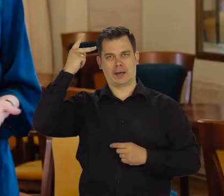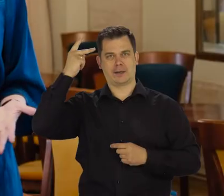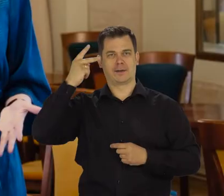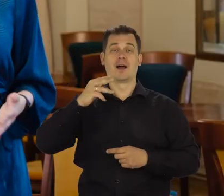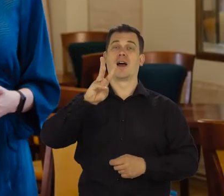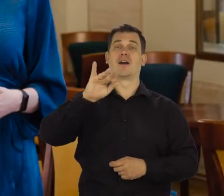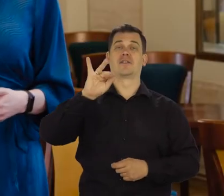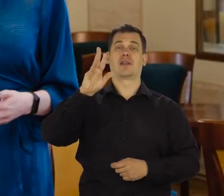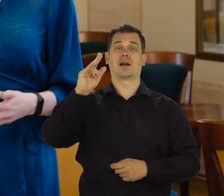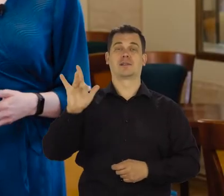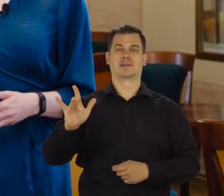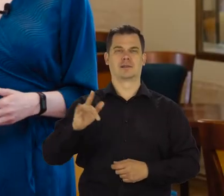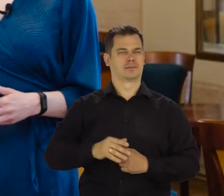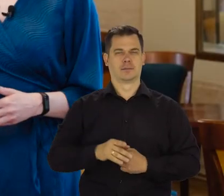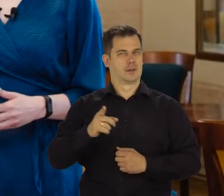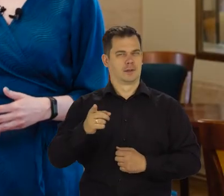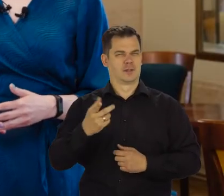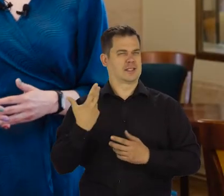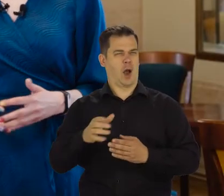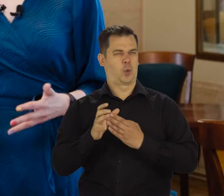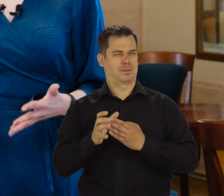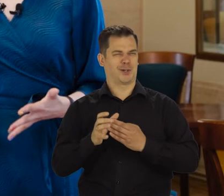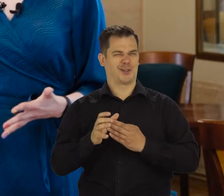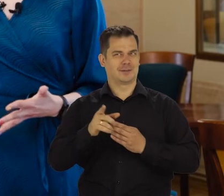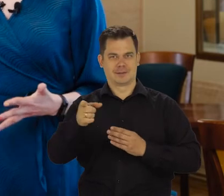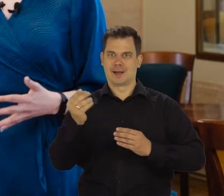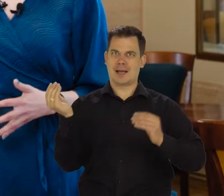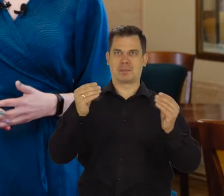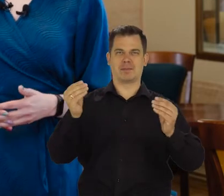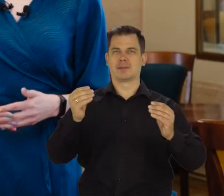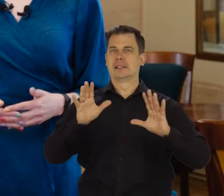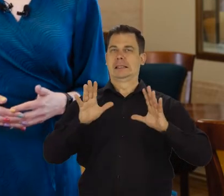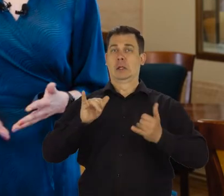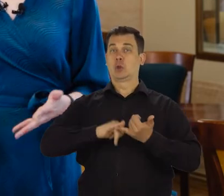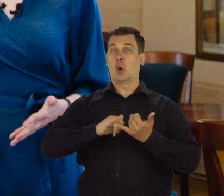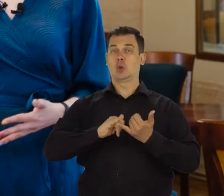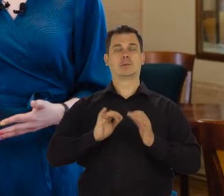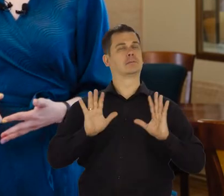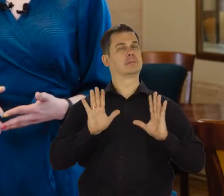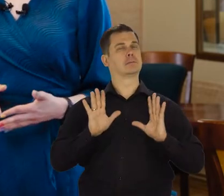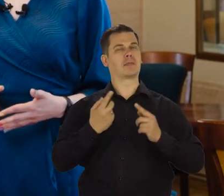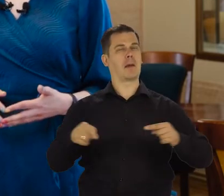Ale Witkacy był zdecydowanie zbyt dużym eksperymentator dla toruńskiej publiczności,